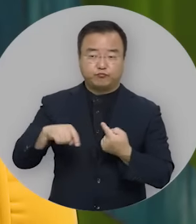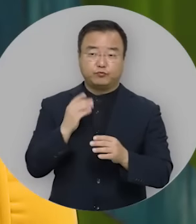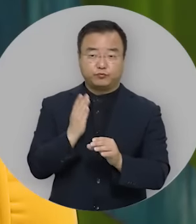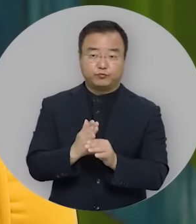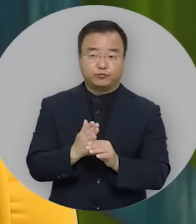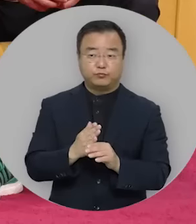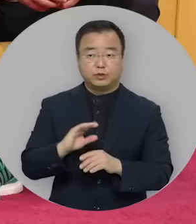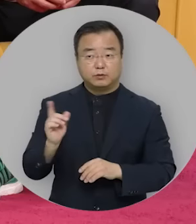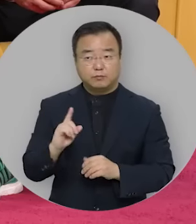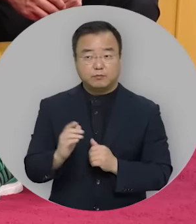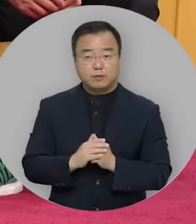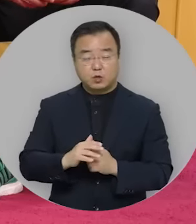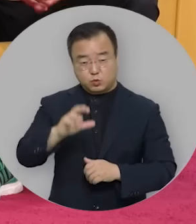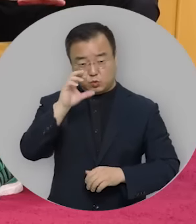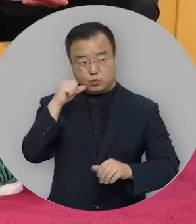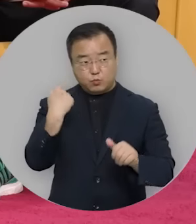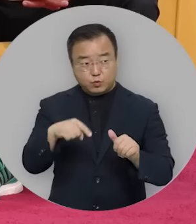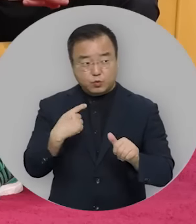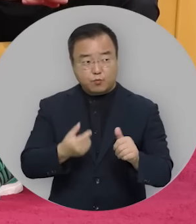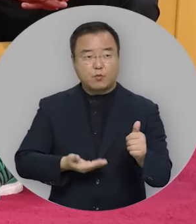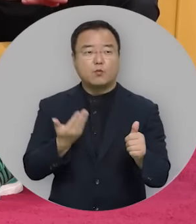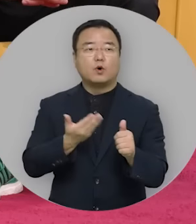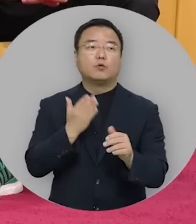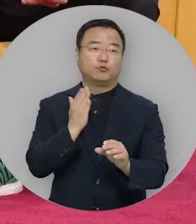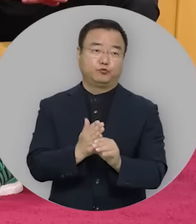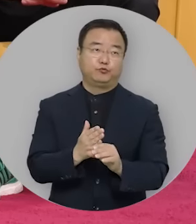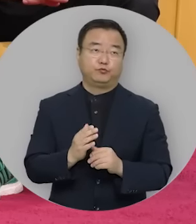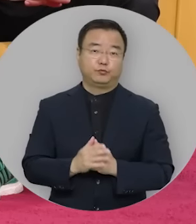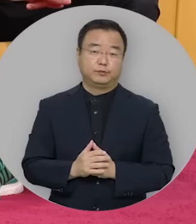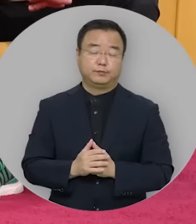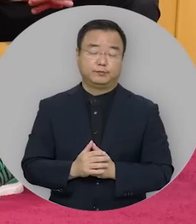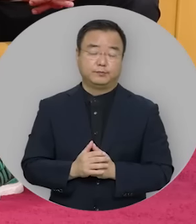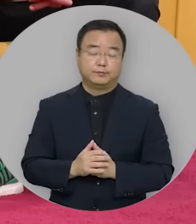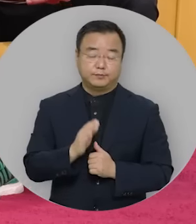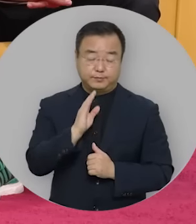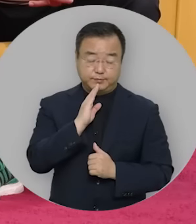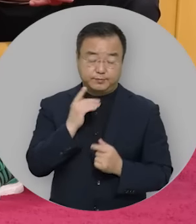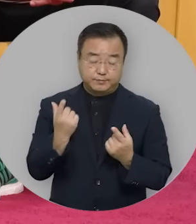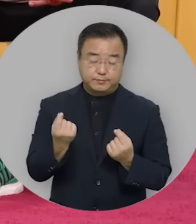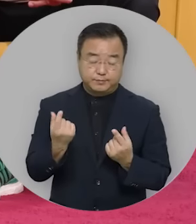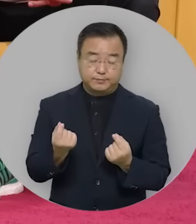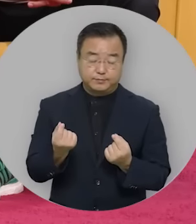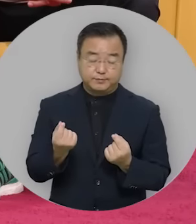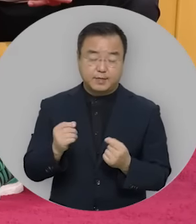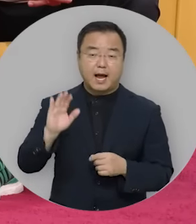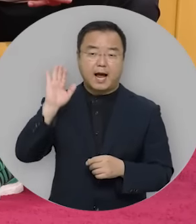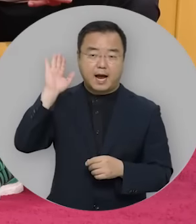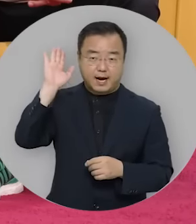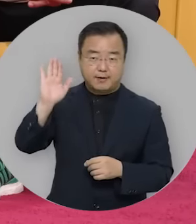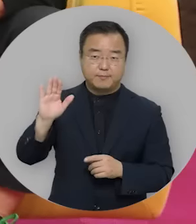그리고 양질의 교육을 제공하고 있다고 생각하거든요. 그래서 이렇게 앞으로는